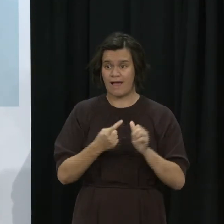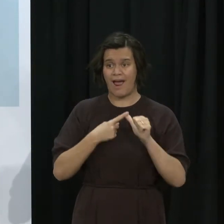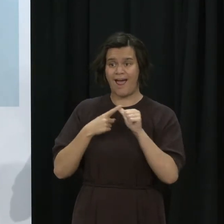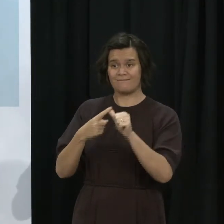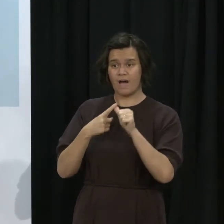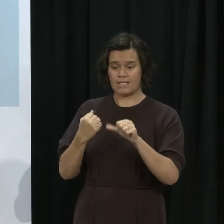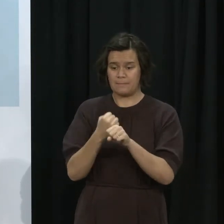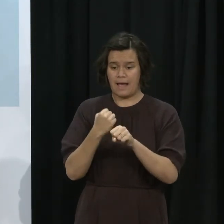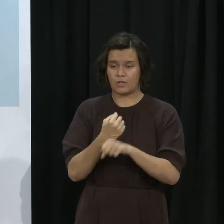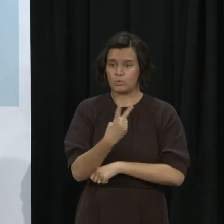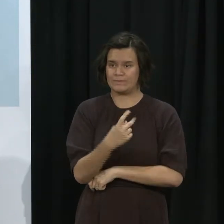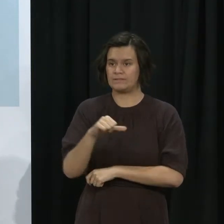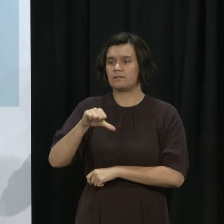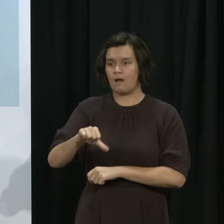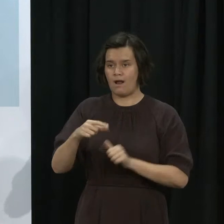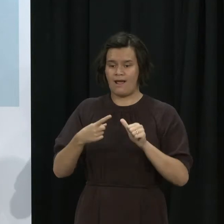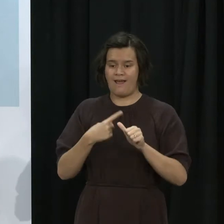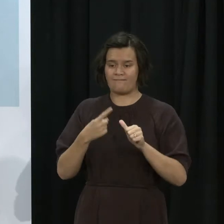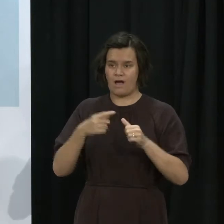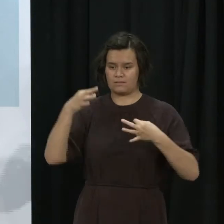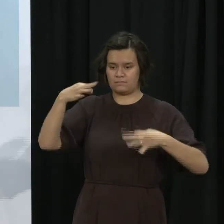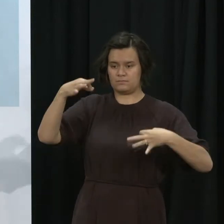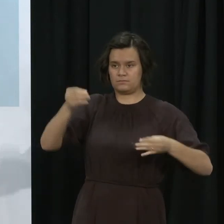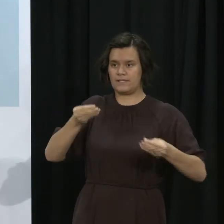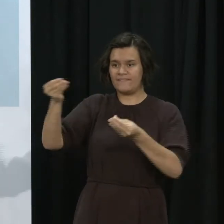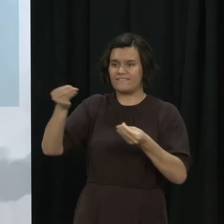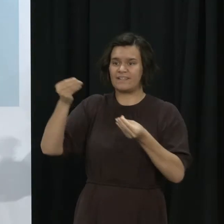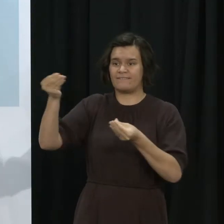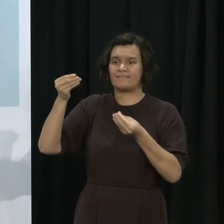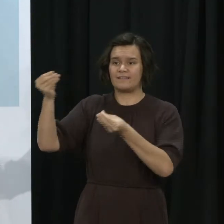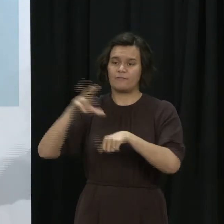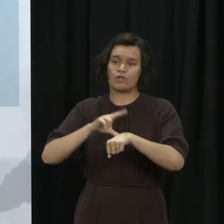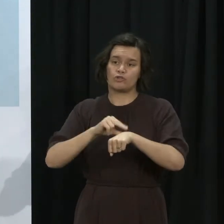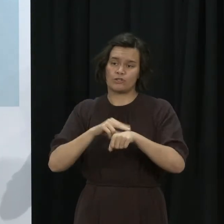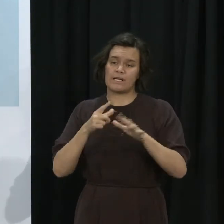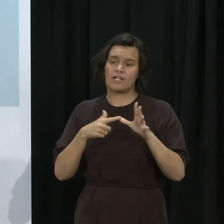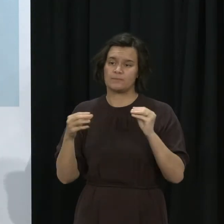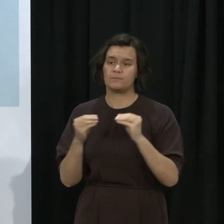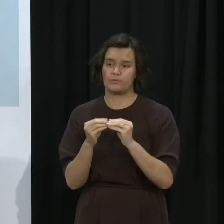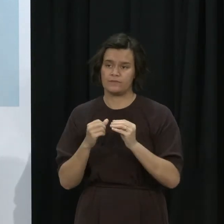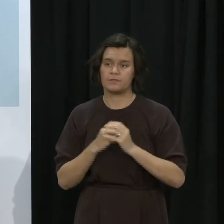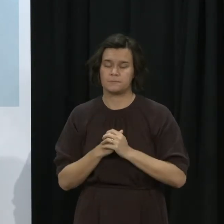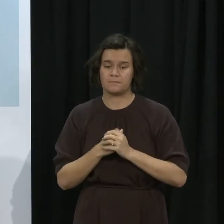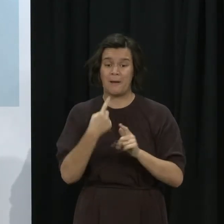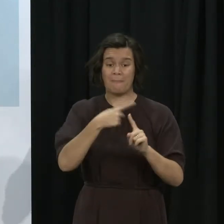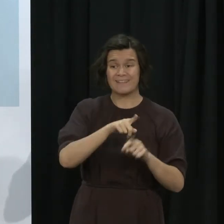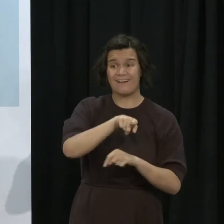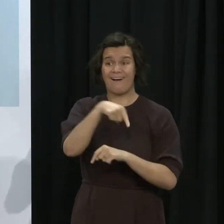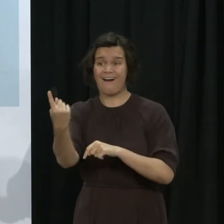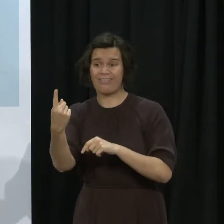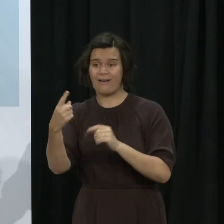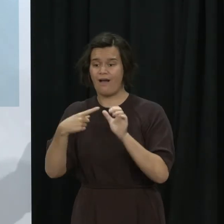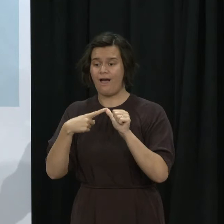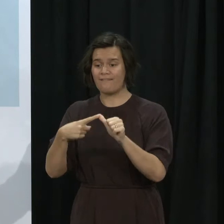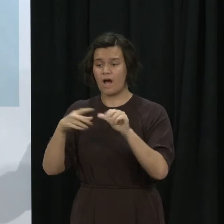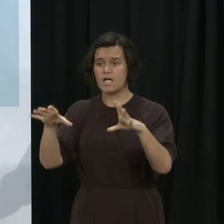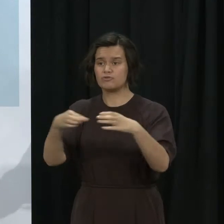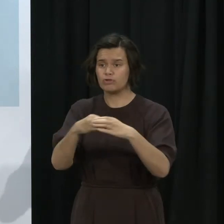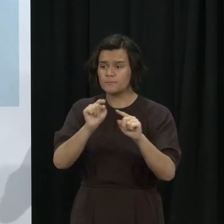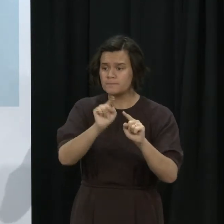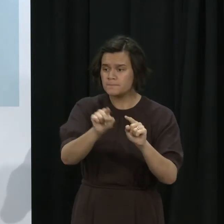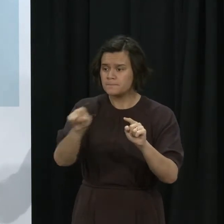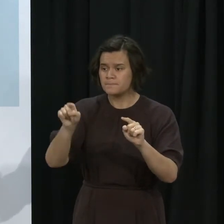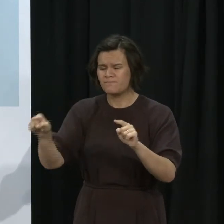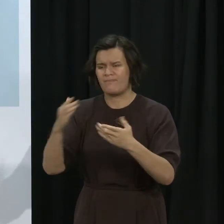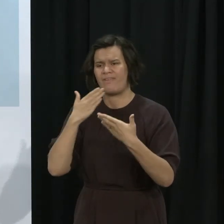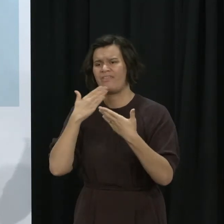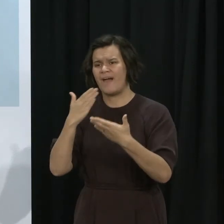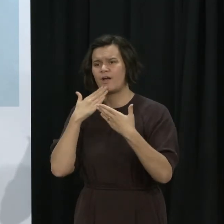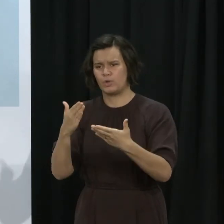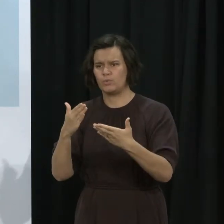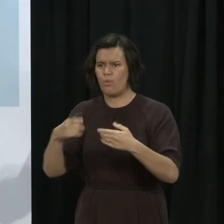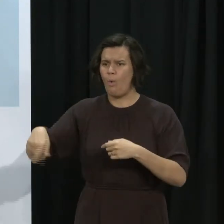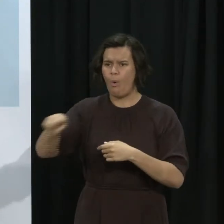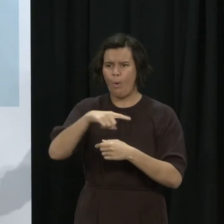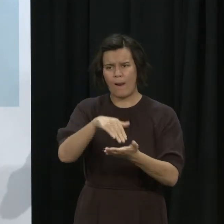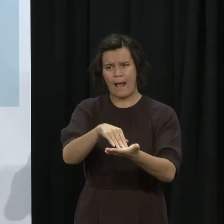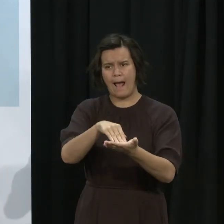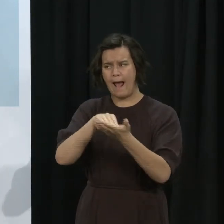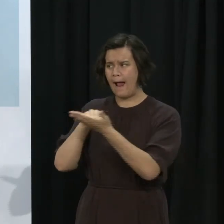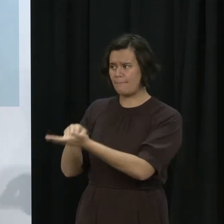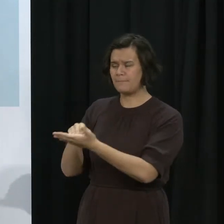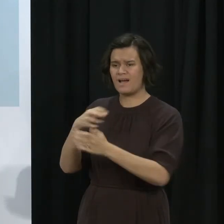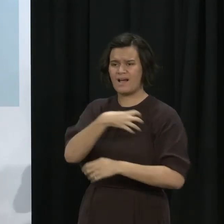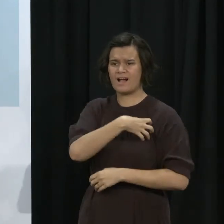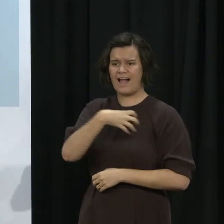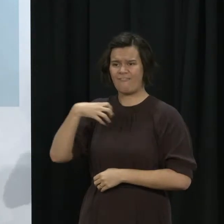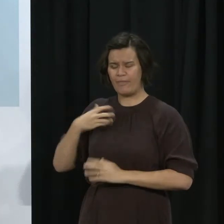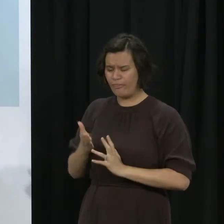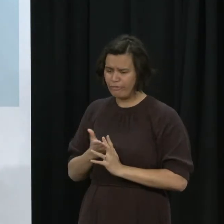kaiputaiao me nga tohunga